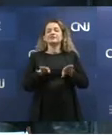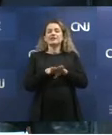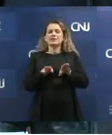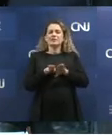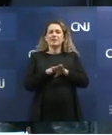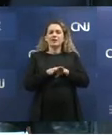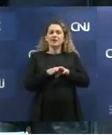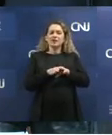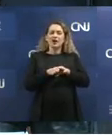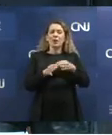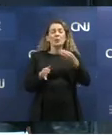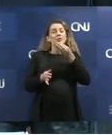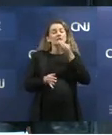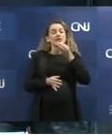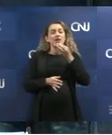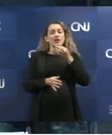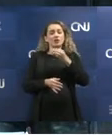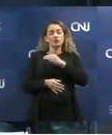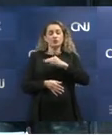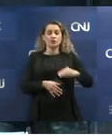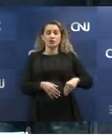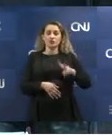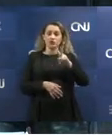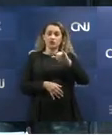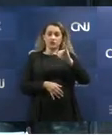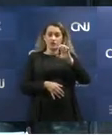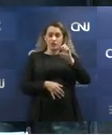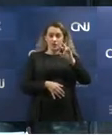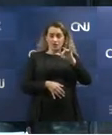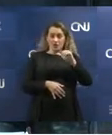Acompanho em parte a senhora relatora, assessora da relatora.